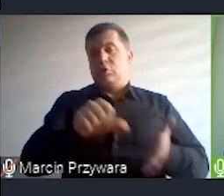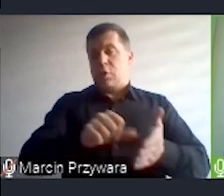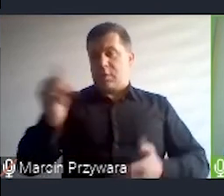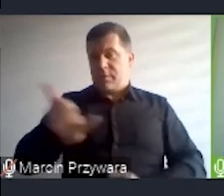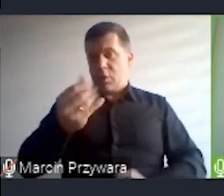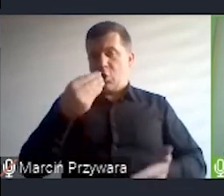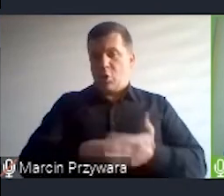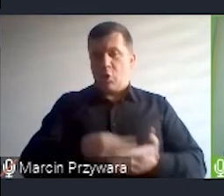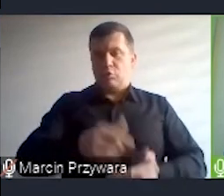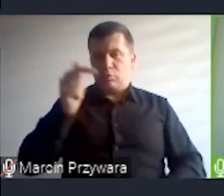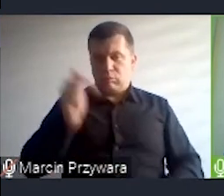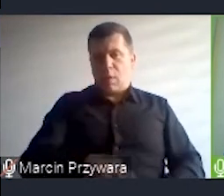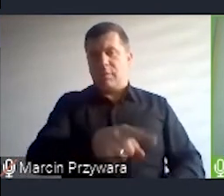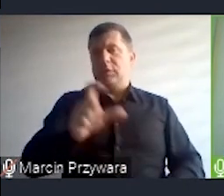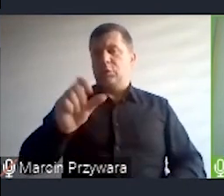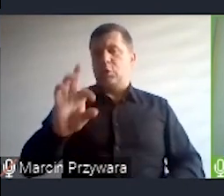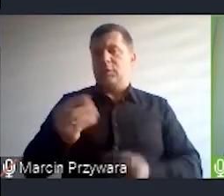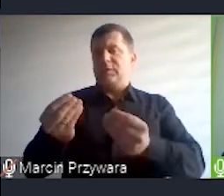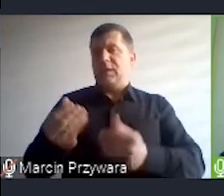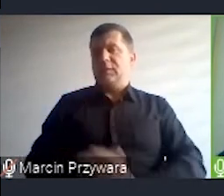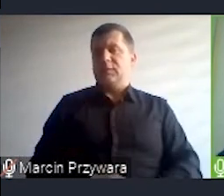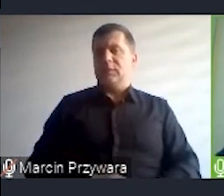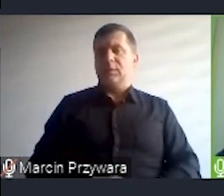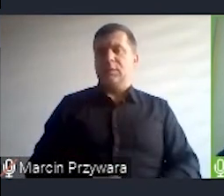które powinny być cross-financingiem.